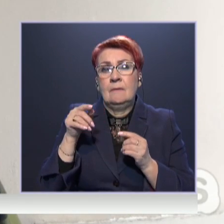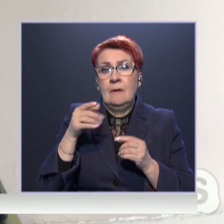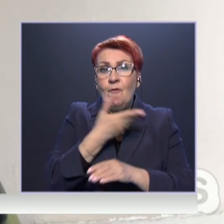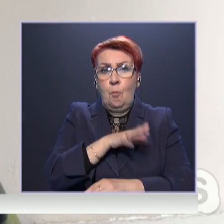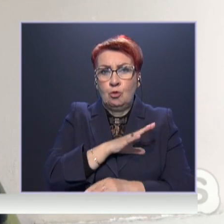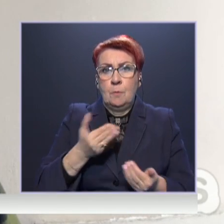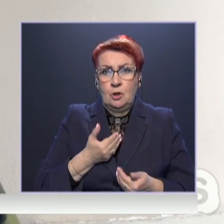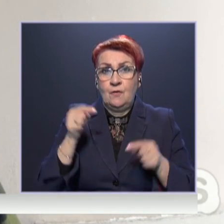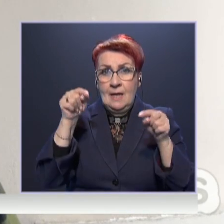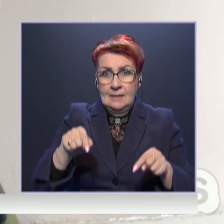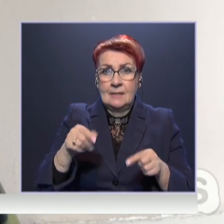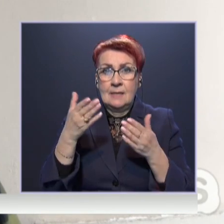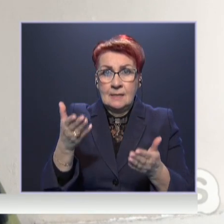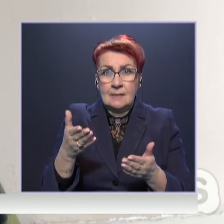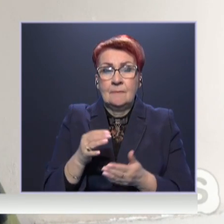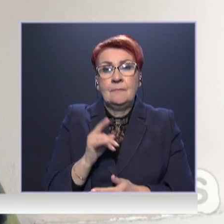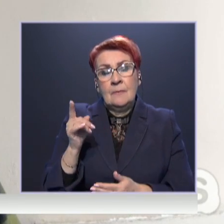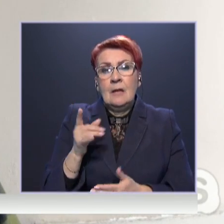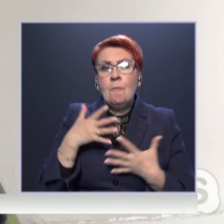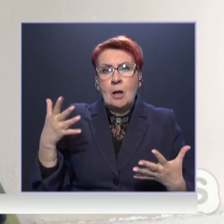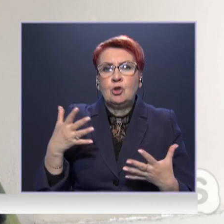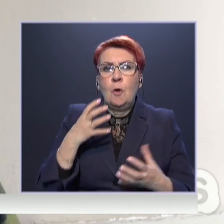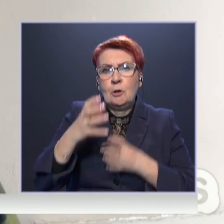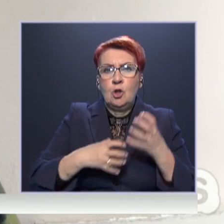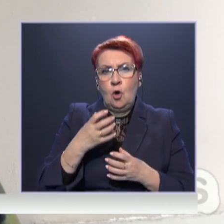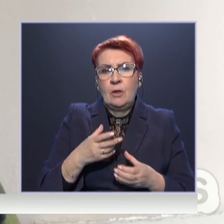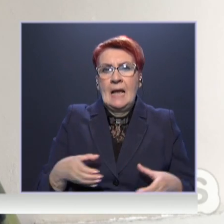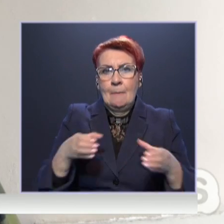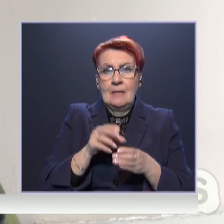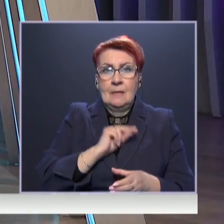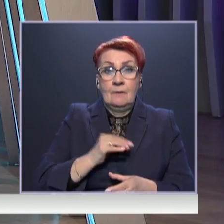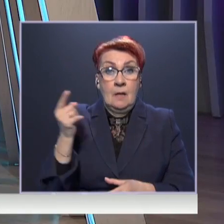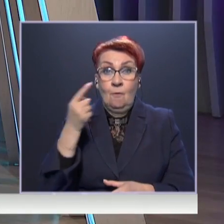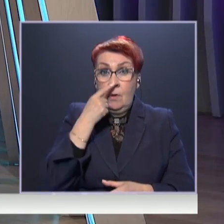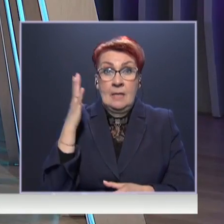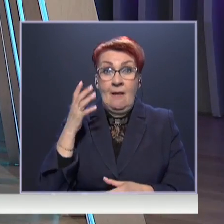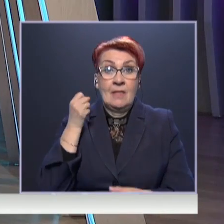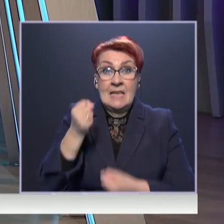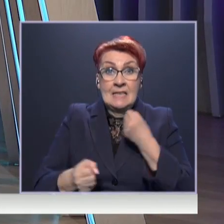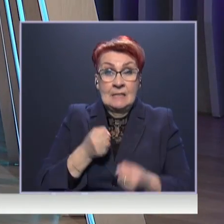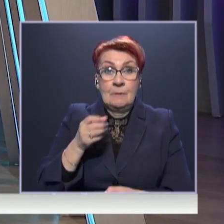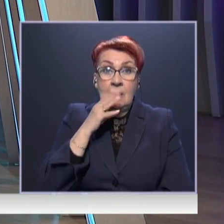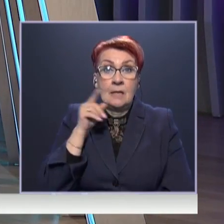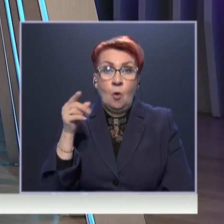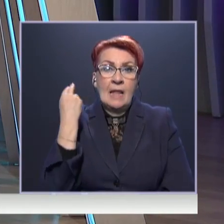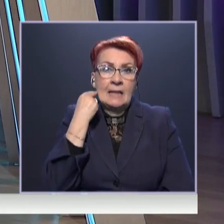в Польше работает достаточно крупная международная корпорации история такая что вы недавно избили когда он паре общалась на английском языке значит с девушкой